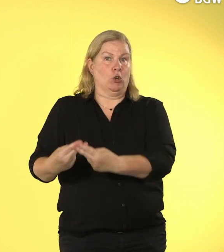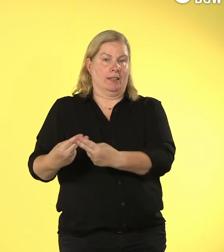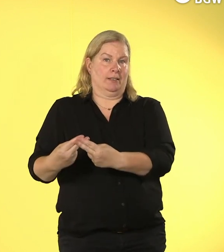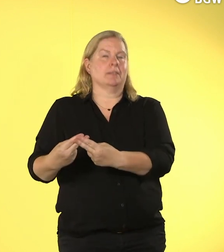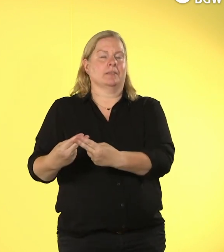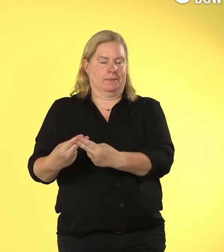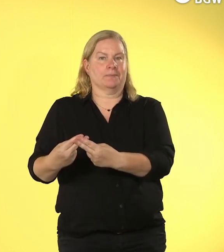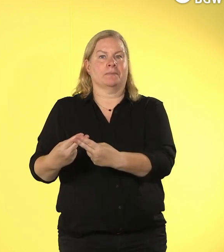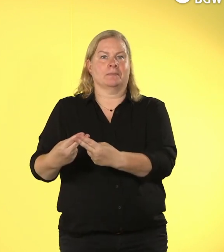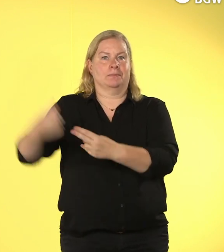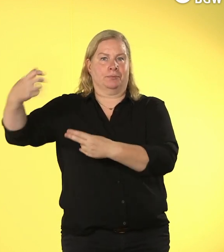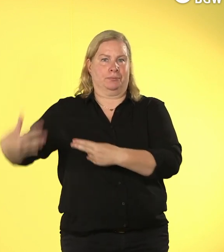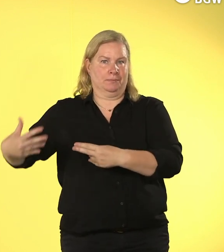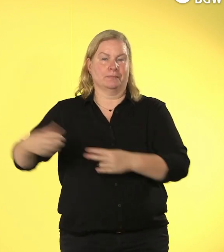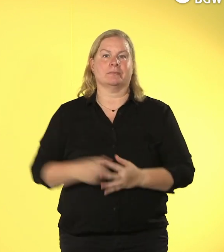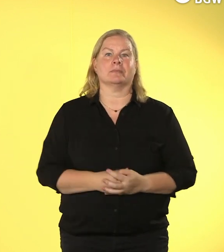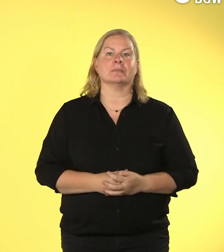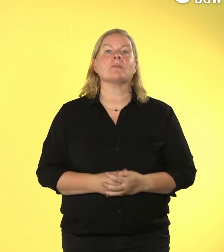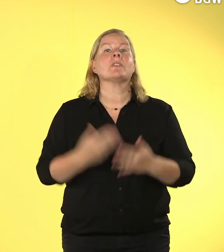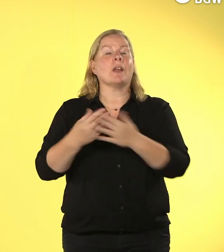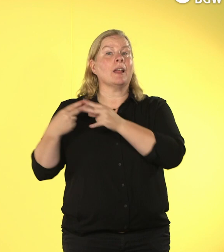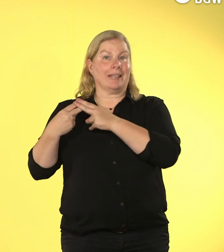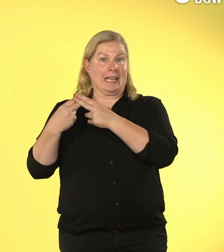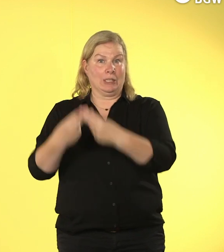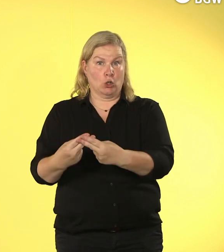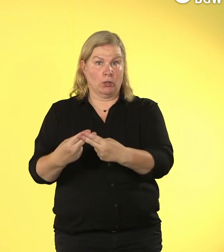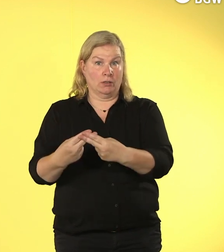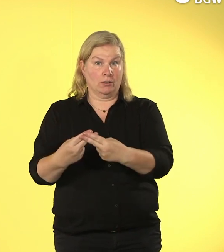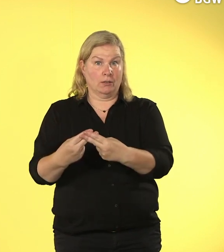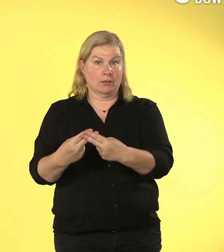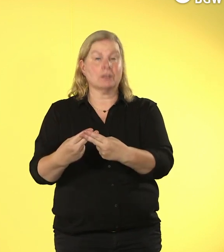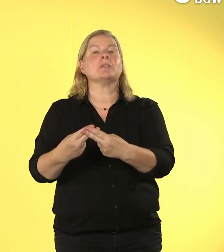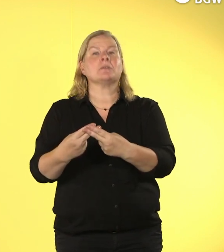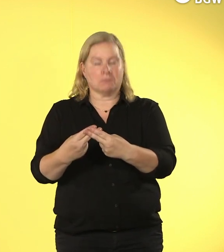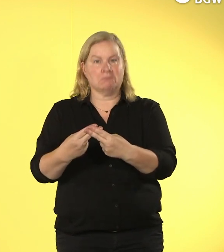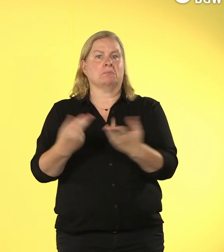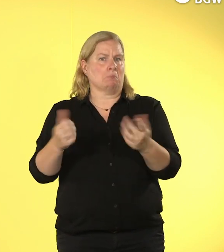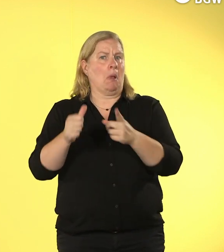Generationen werden eingeteilt in die Babyboomer.